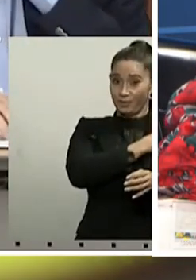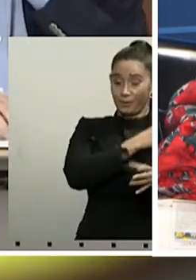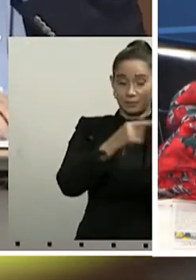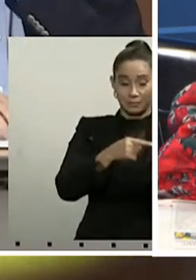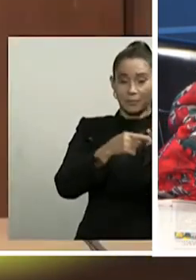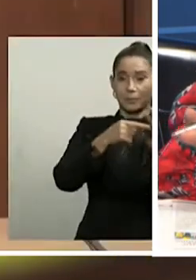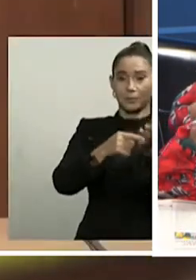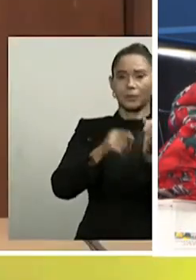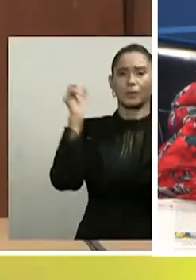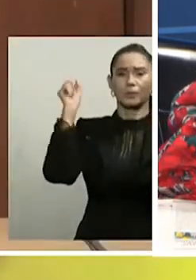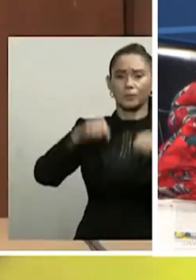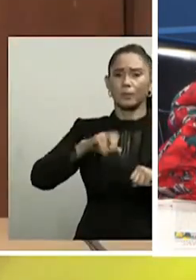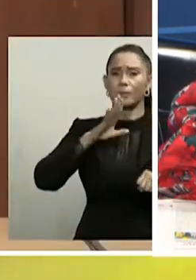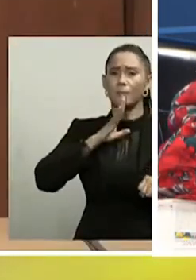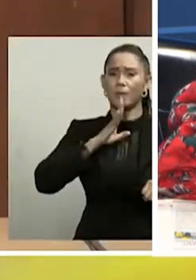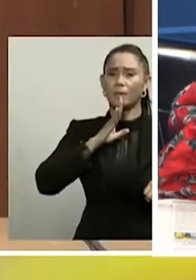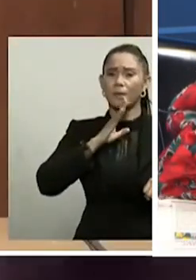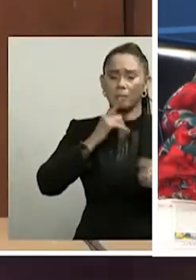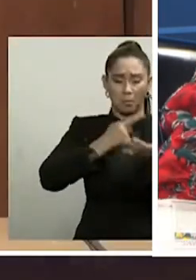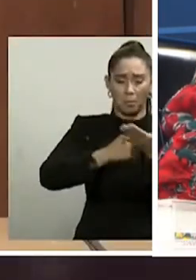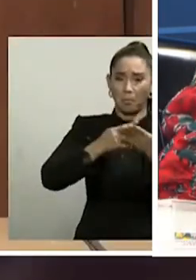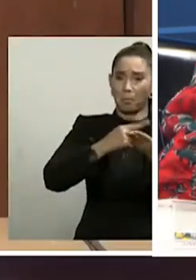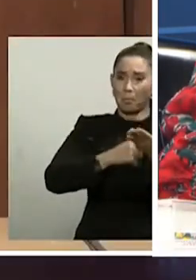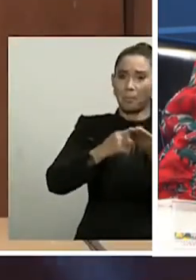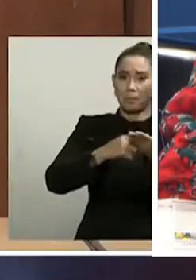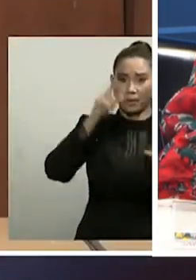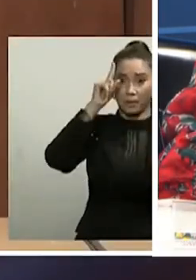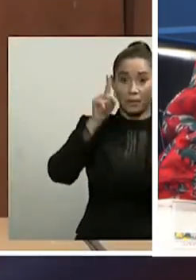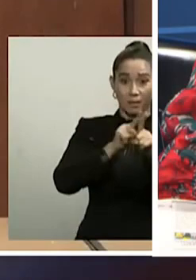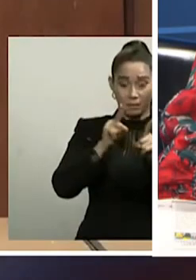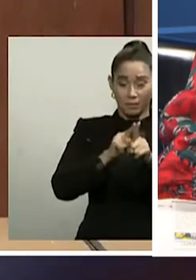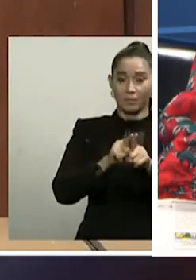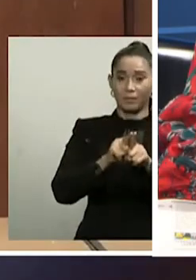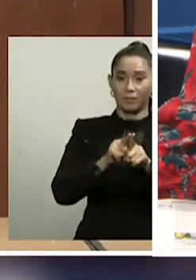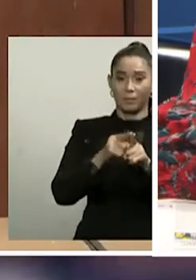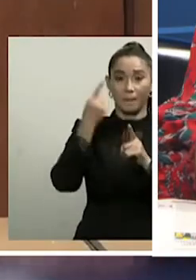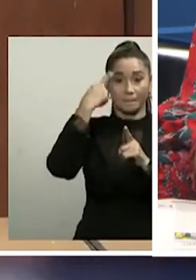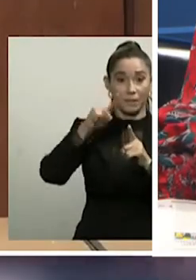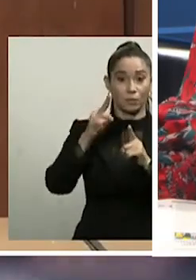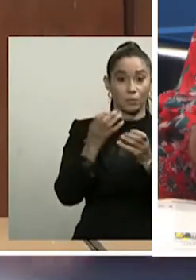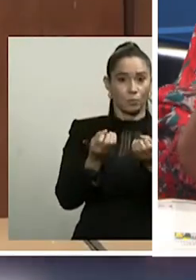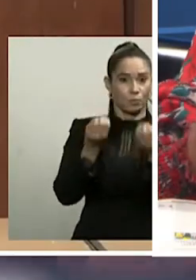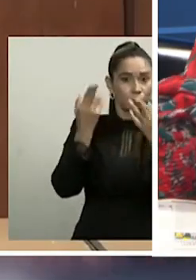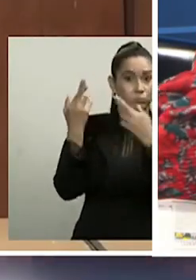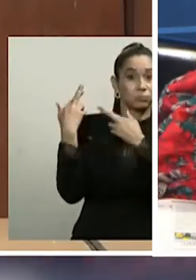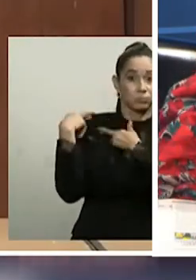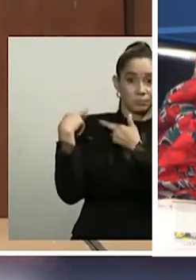un menor aumento porque habían recibido una pensión en el mes de marzo yo no lo creo son